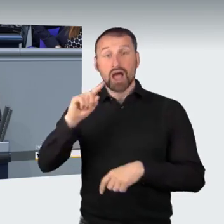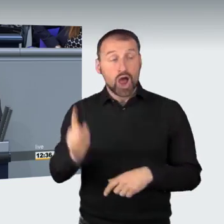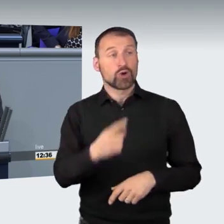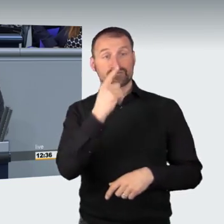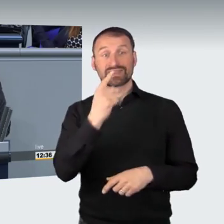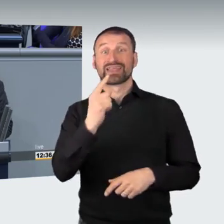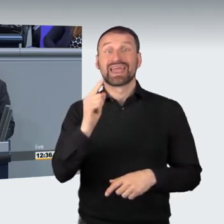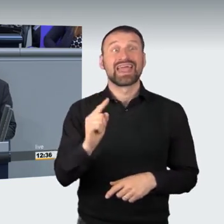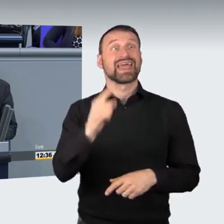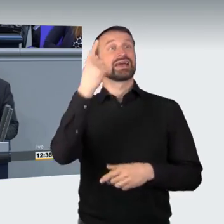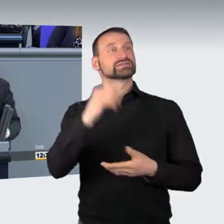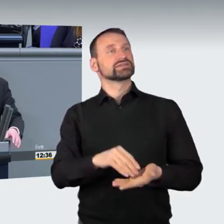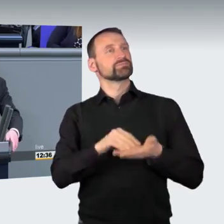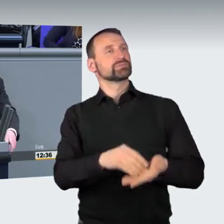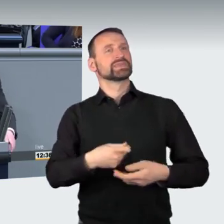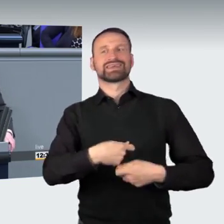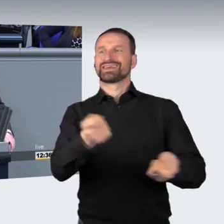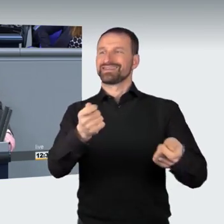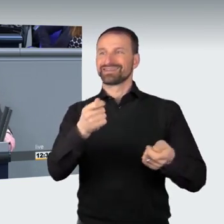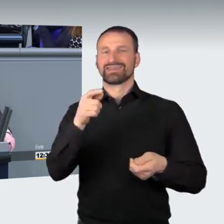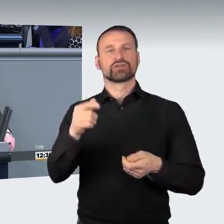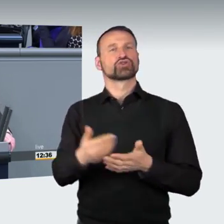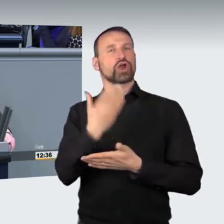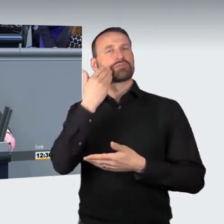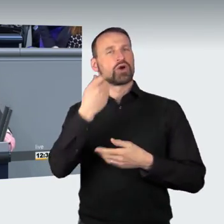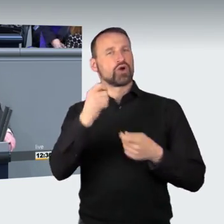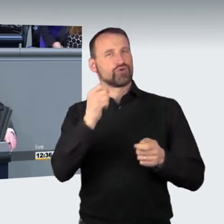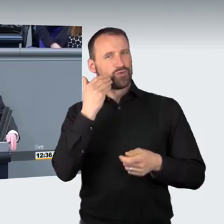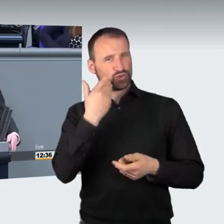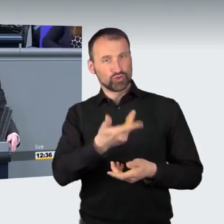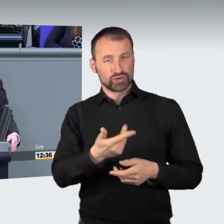modernisierte Wohnungen gelten soll. Damit zeigen Sie einmal mehr,